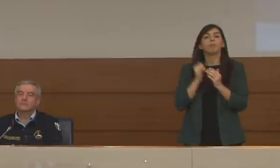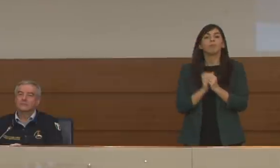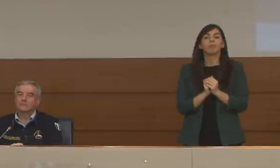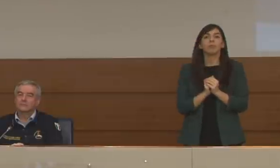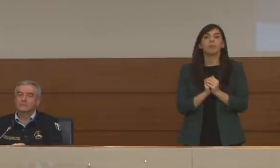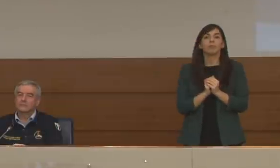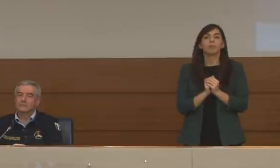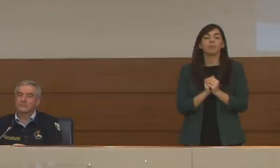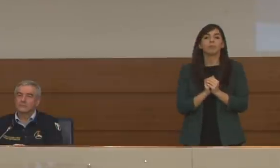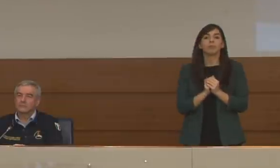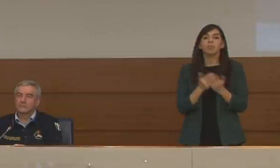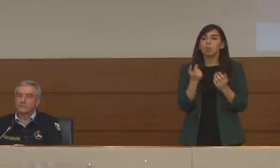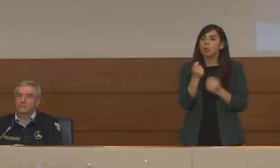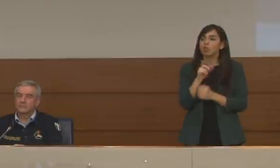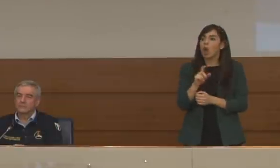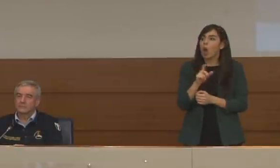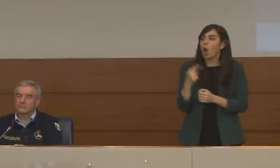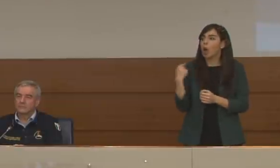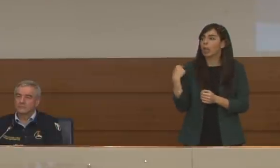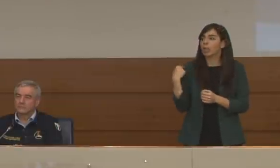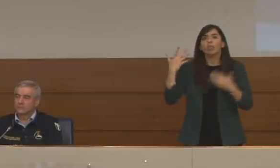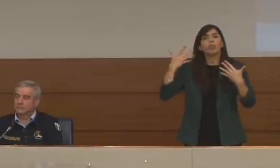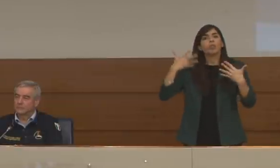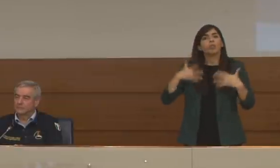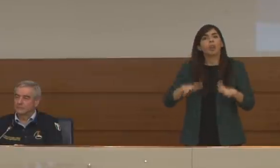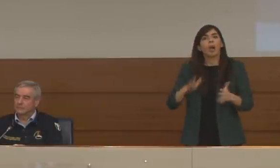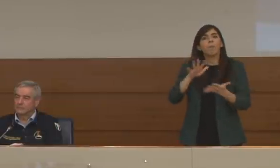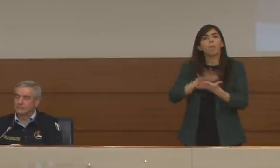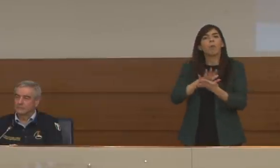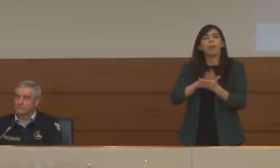qualche giorno fa è stato pubblicato su una delle riviste più prestigiose che